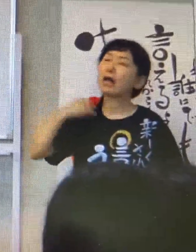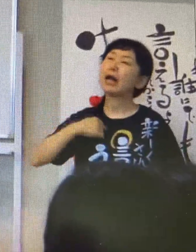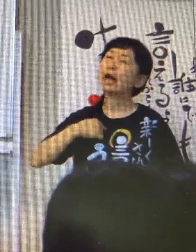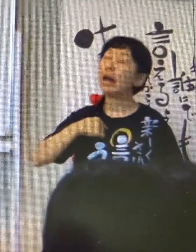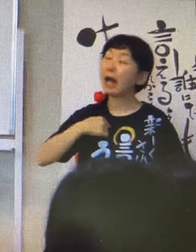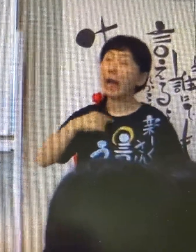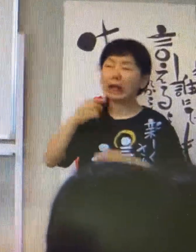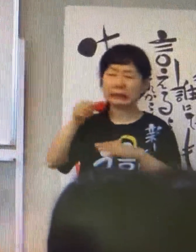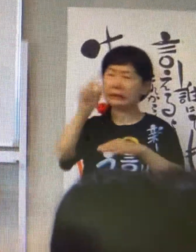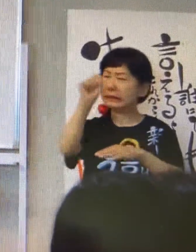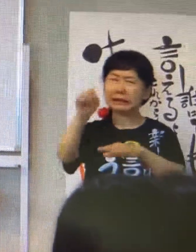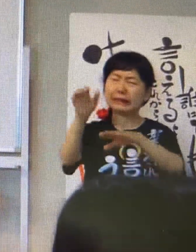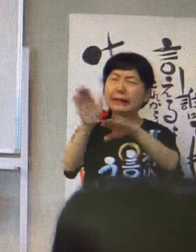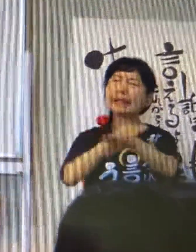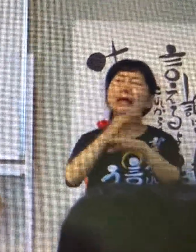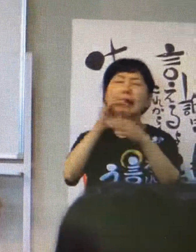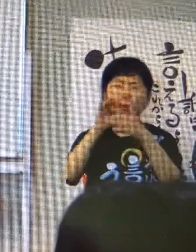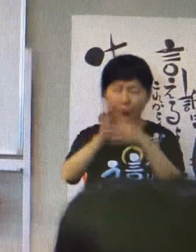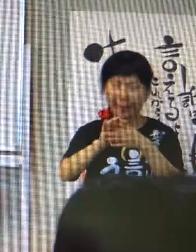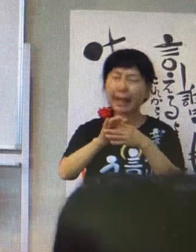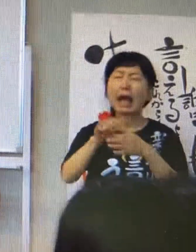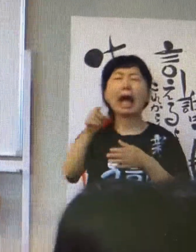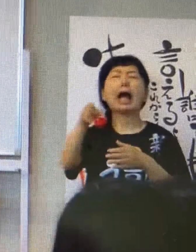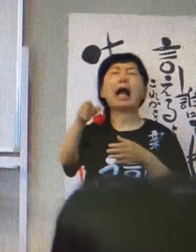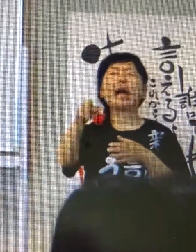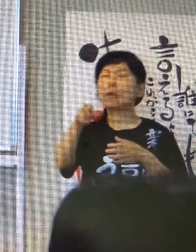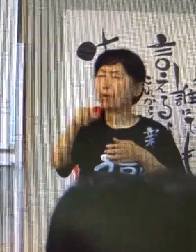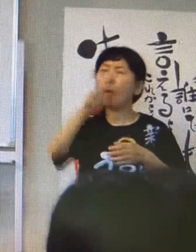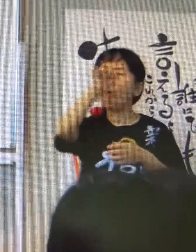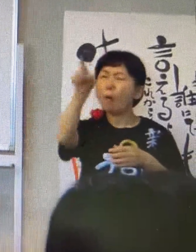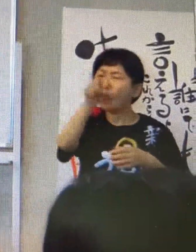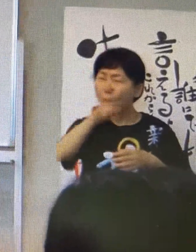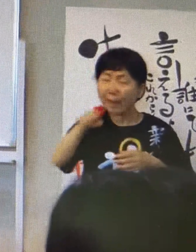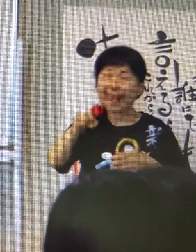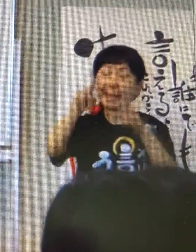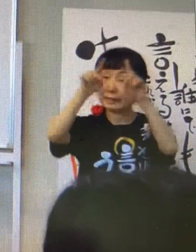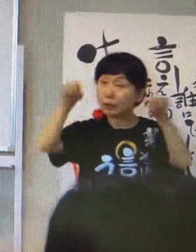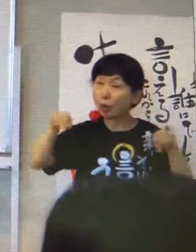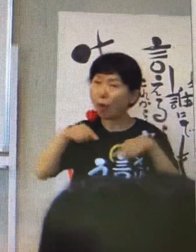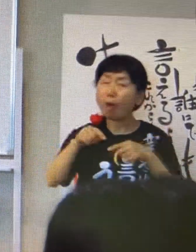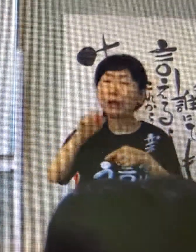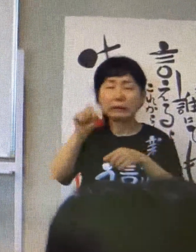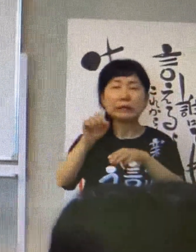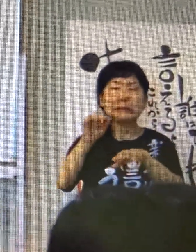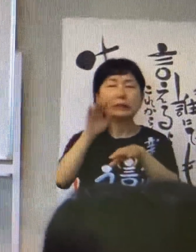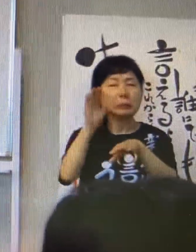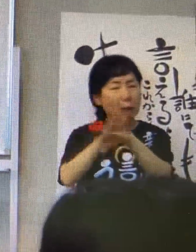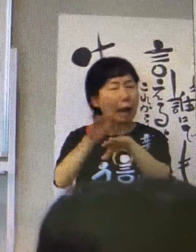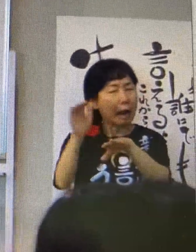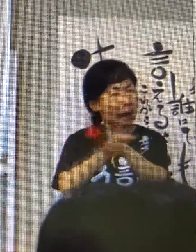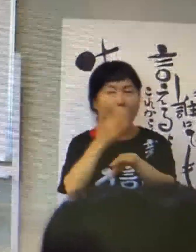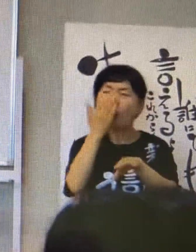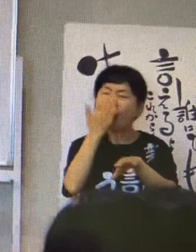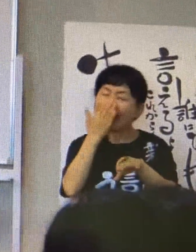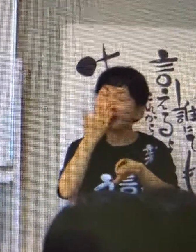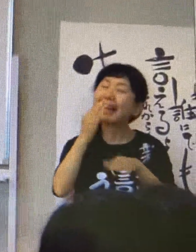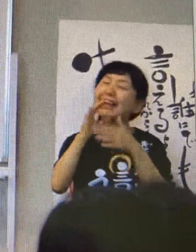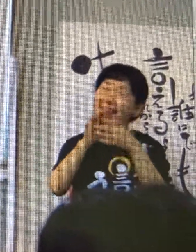字がすっごいヘタなものですから あなた己書ってね 字が上手とか下手とか よくわからないから